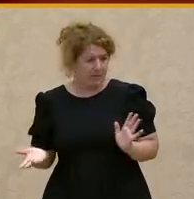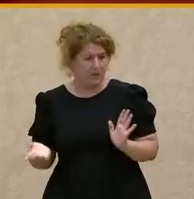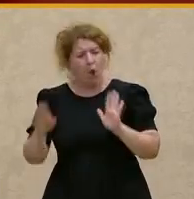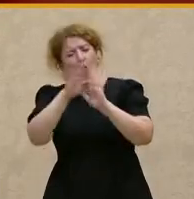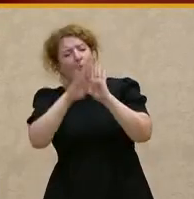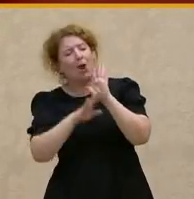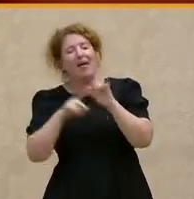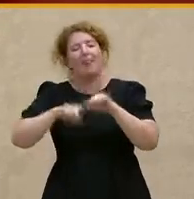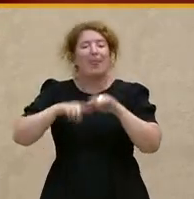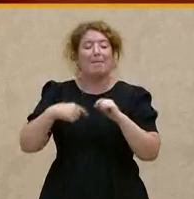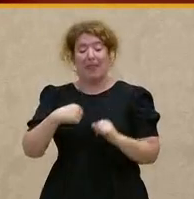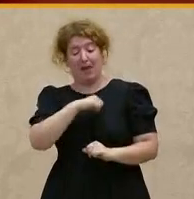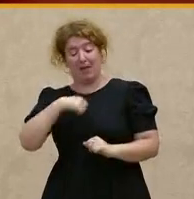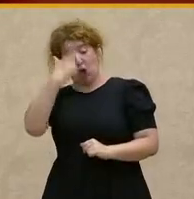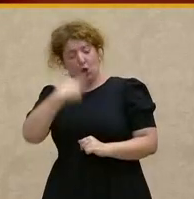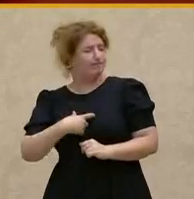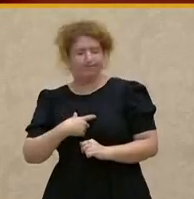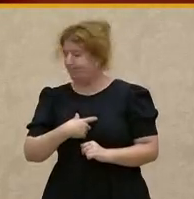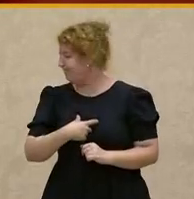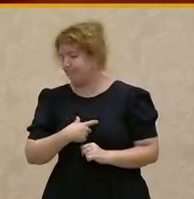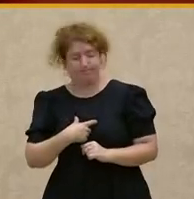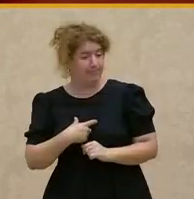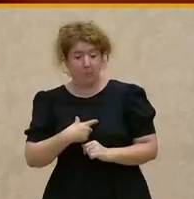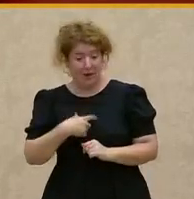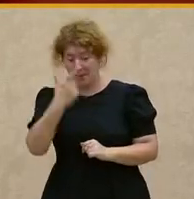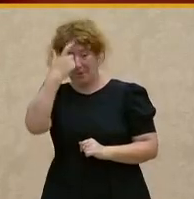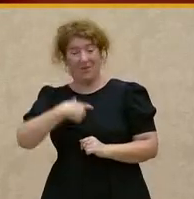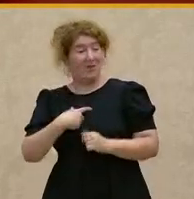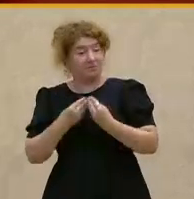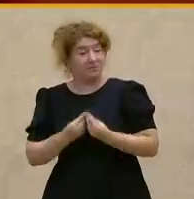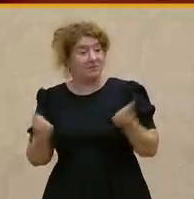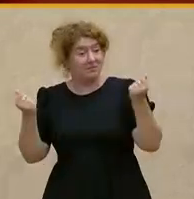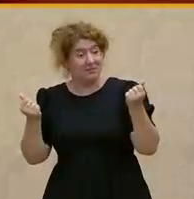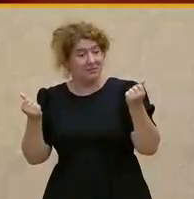de personas individuales porque, cuando estas desaparecen, los programas desaparecen con